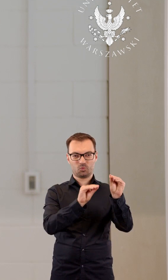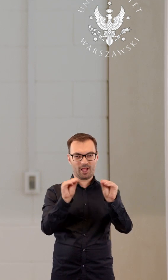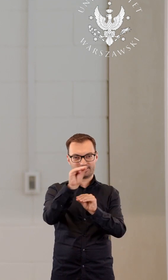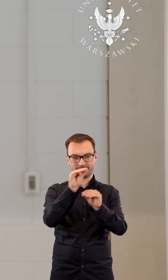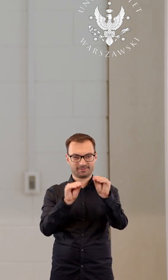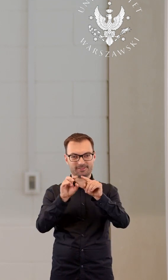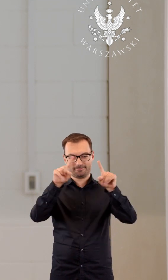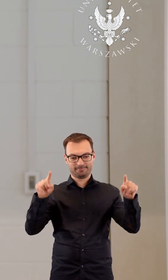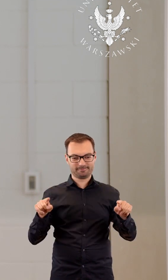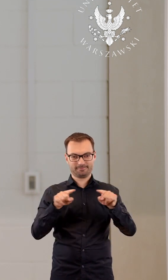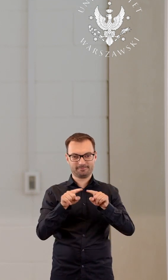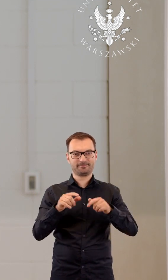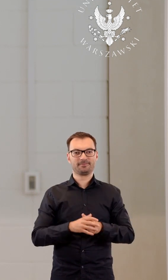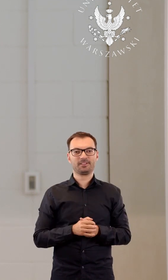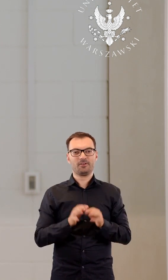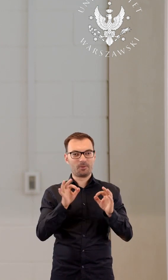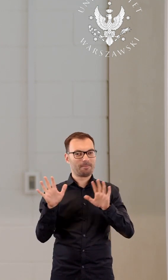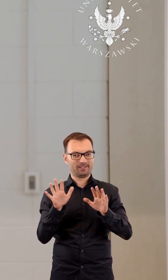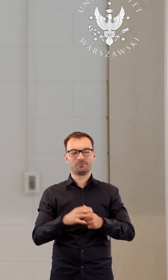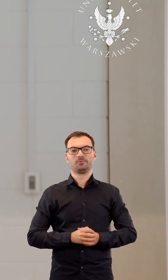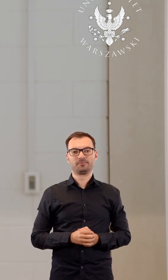na odpowiednim diagramie.